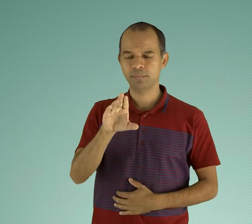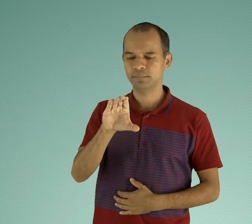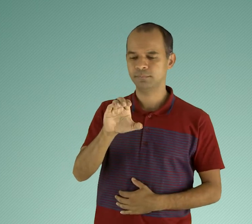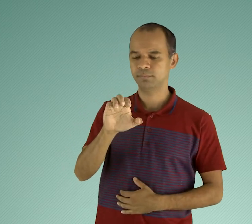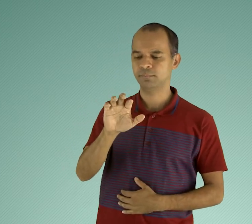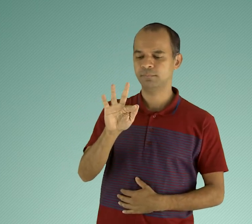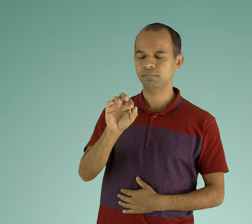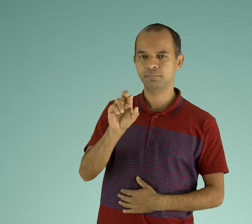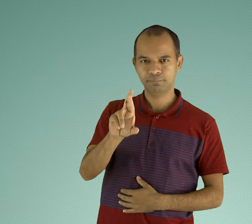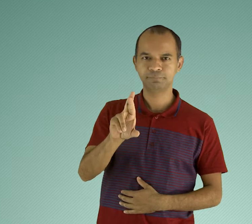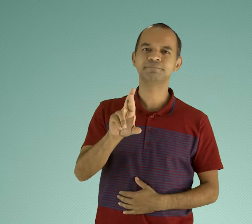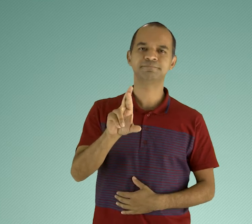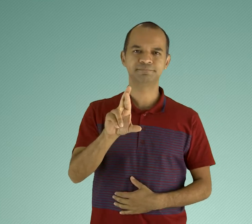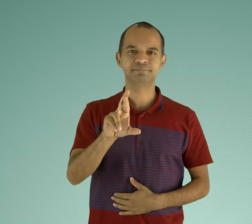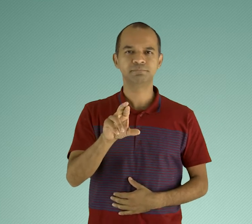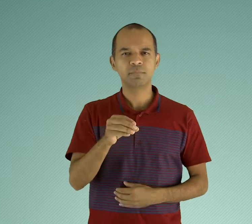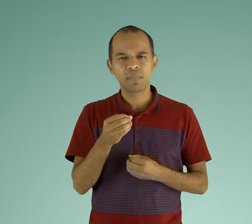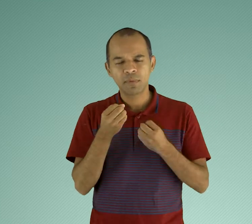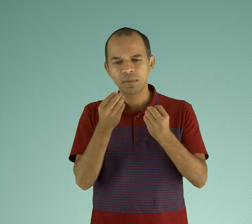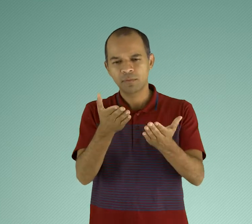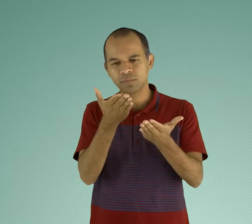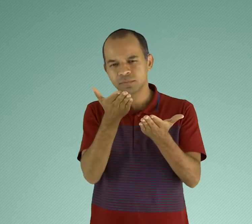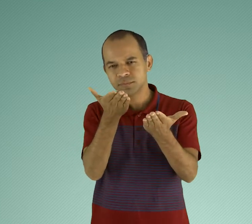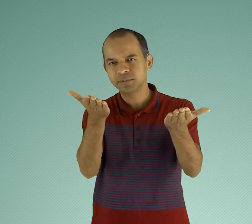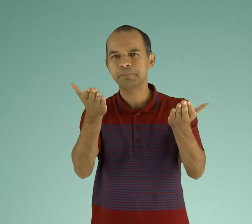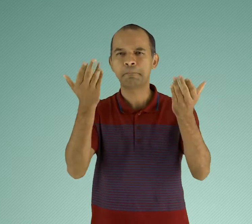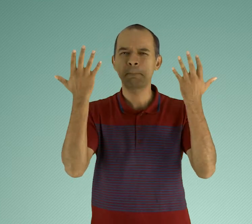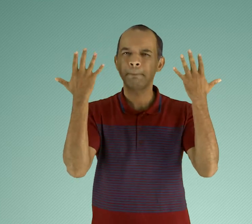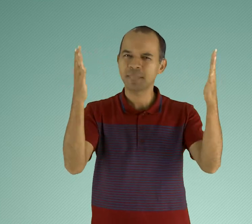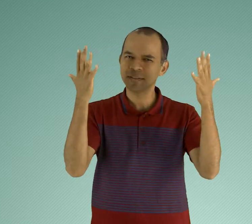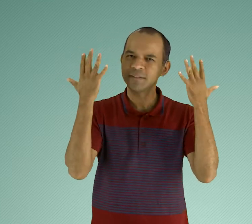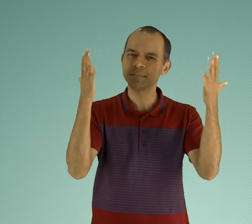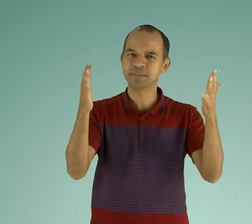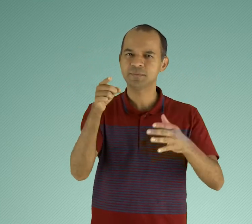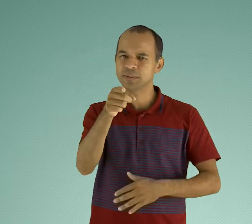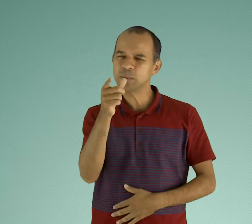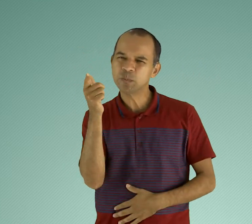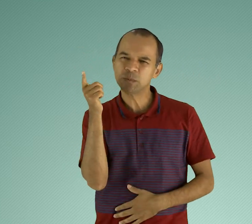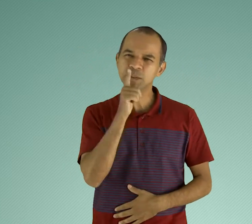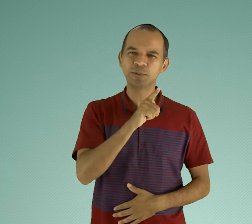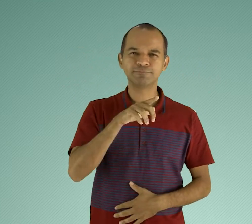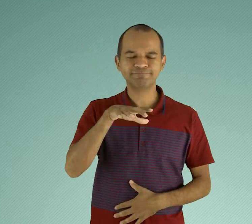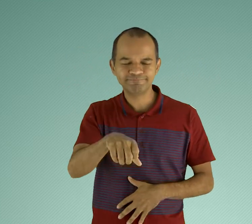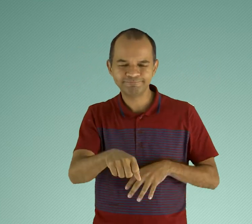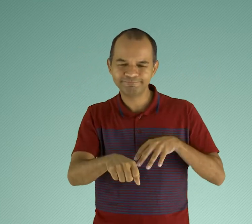parabenizar você por todas as conquistas alcançadas ao